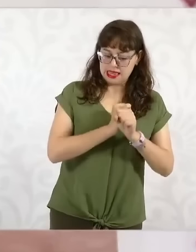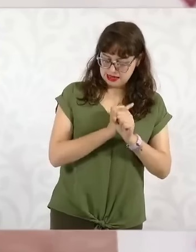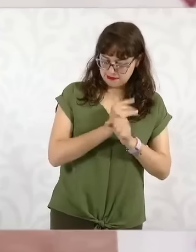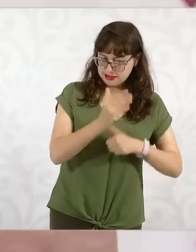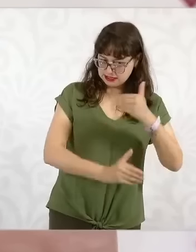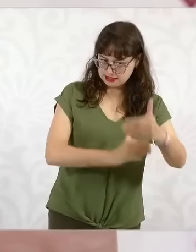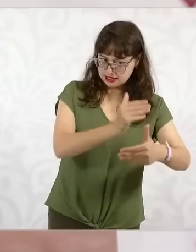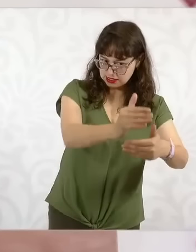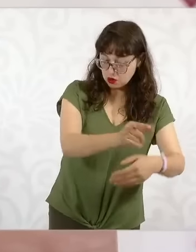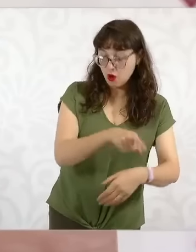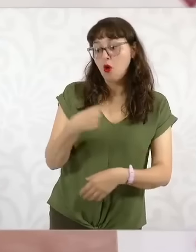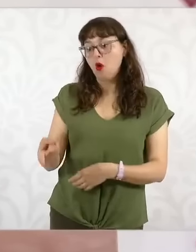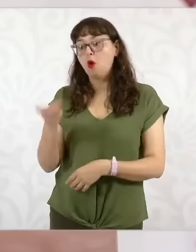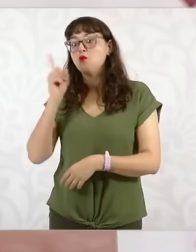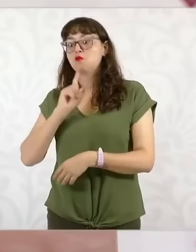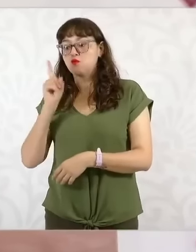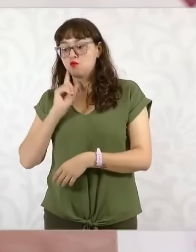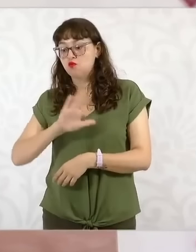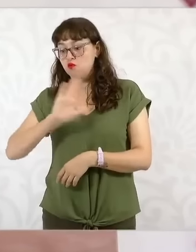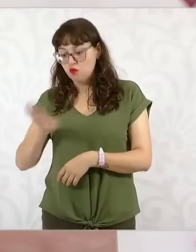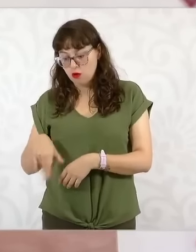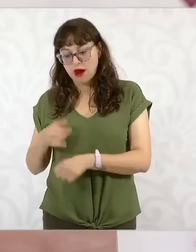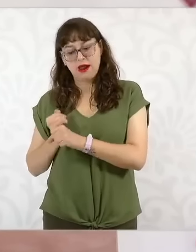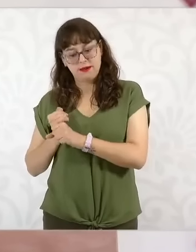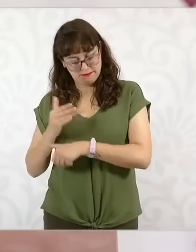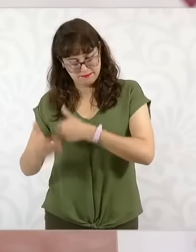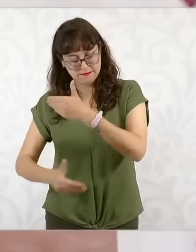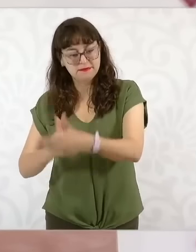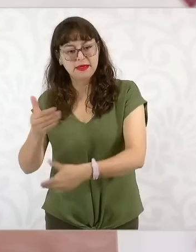indicios e indicios también para encontrar a la otra persona que tuvo que ver con el homicidio,